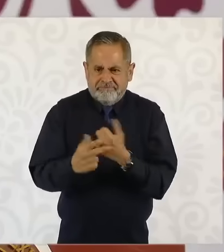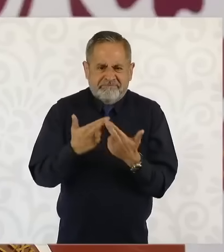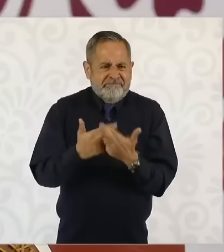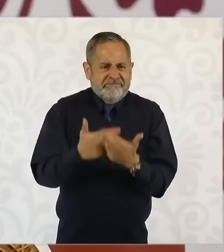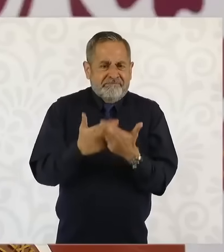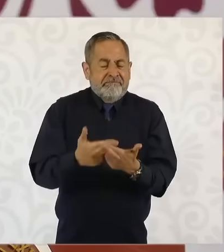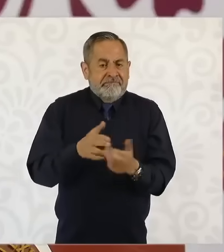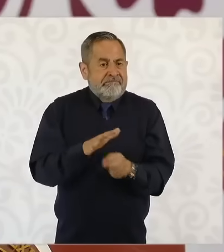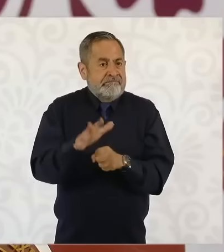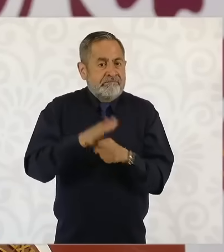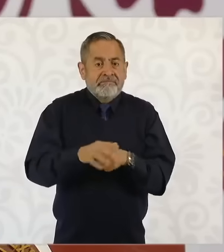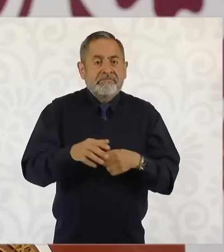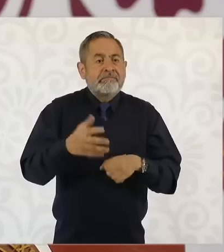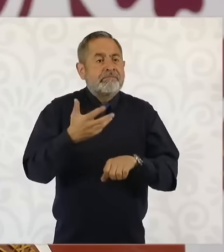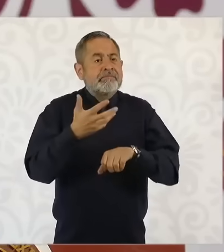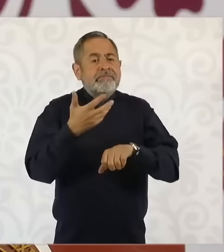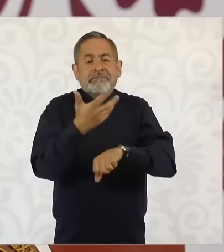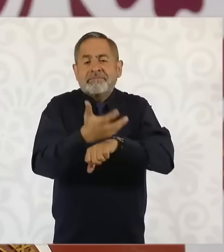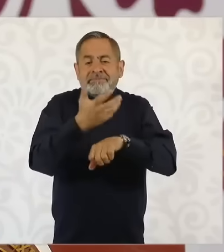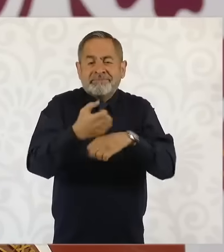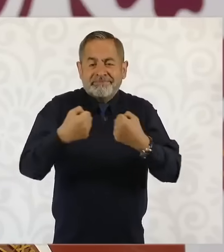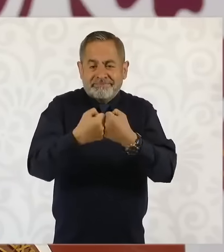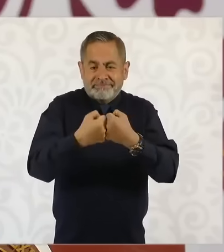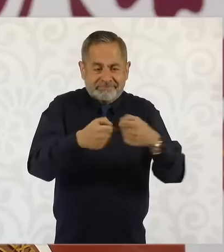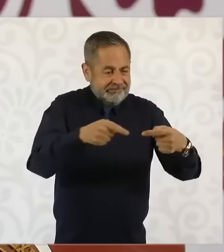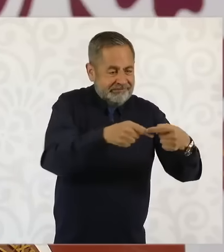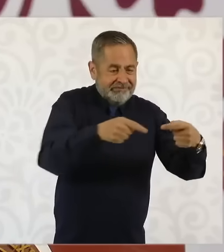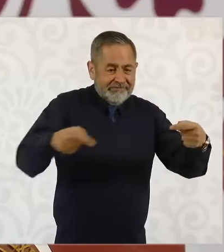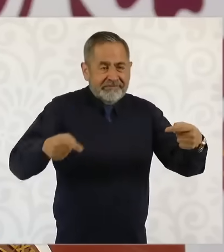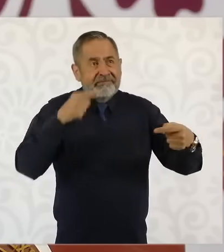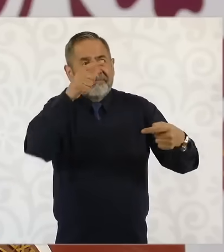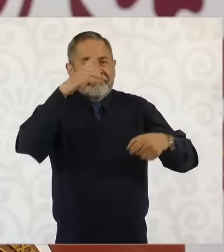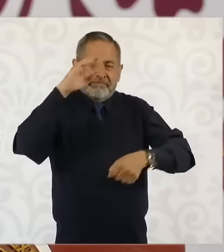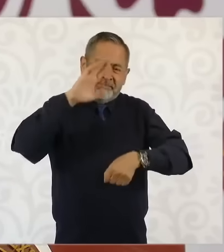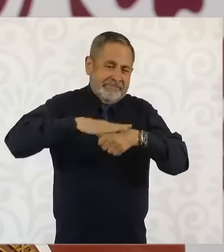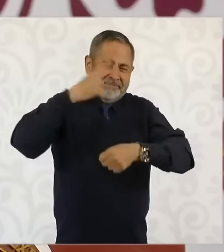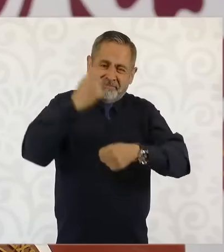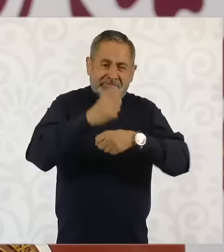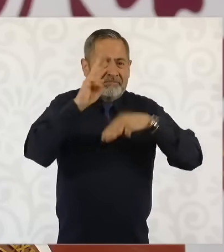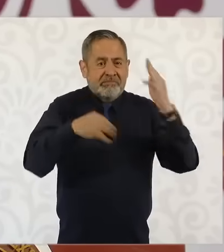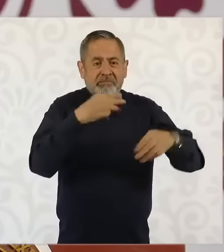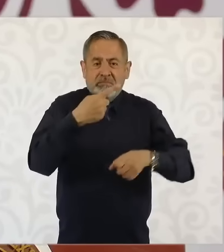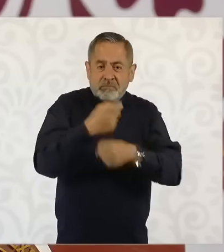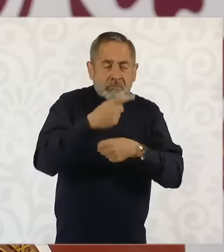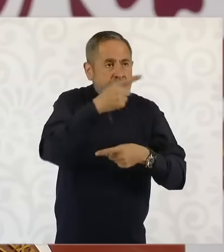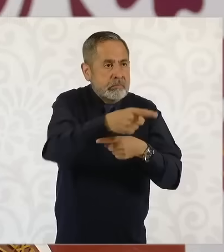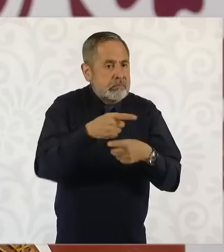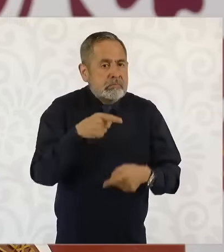con los Estados Unidos que es la mayor economía del mundo y por lo tanto el sitio donde más lavado